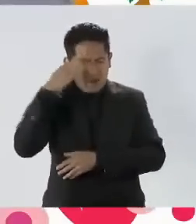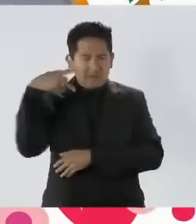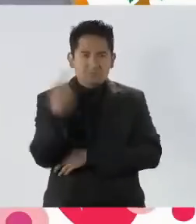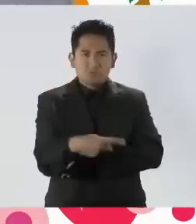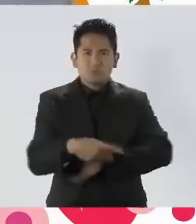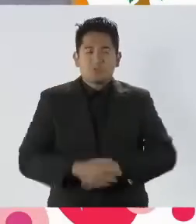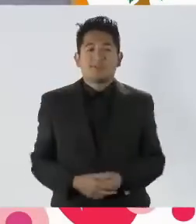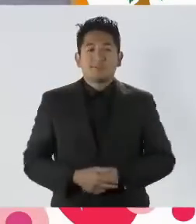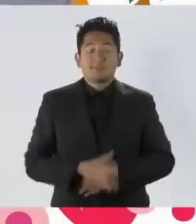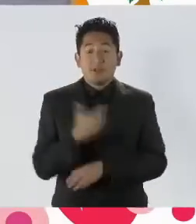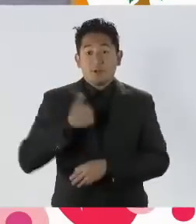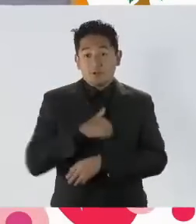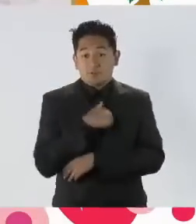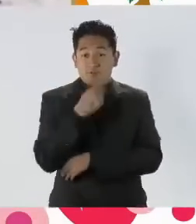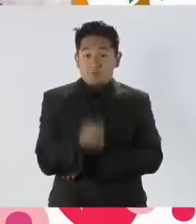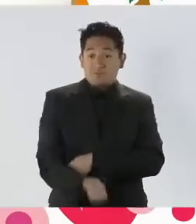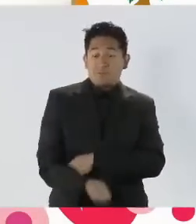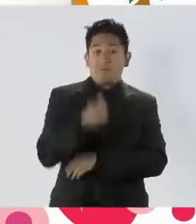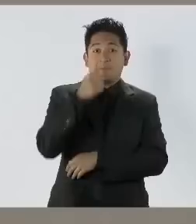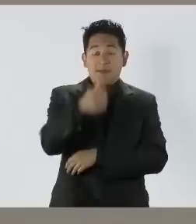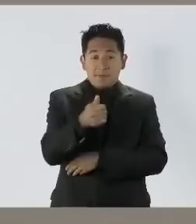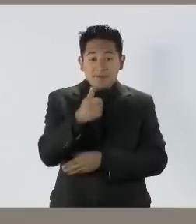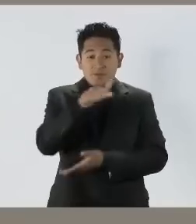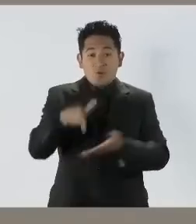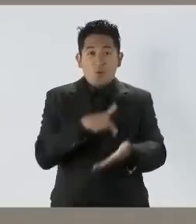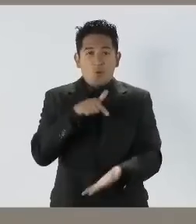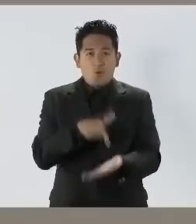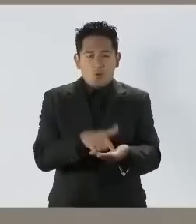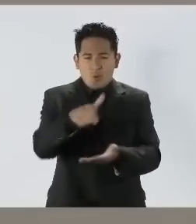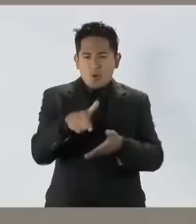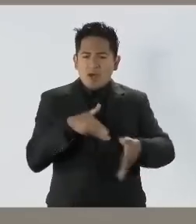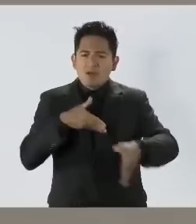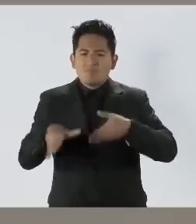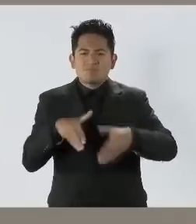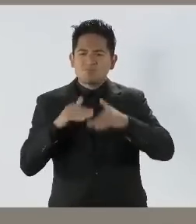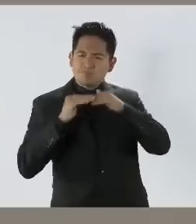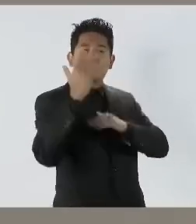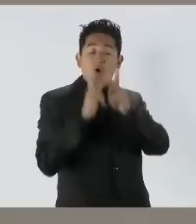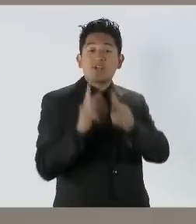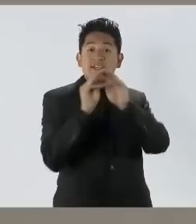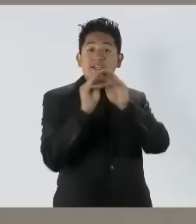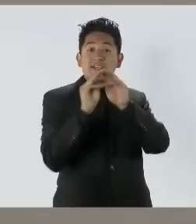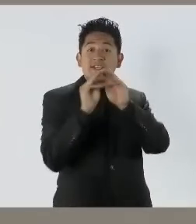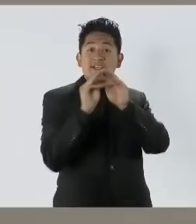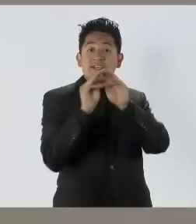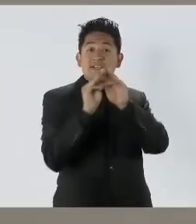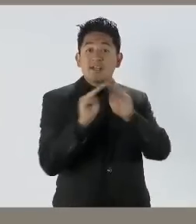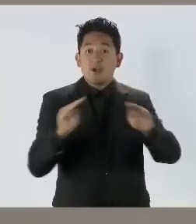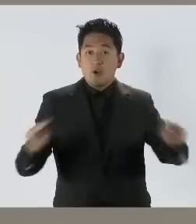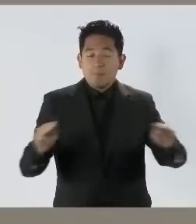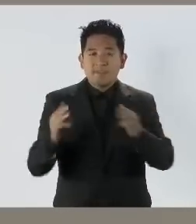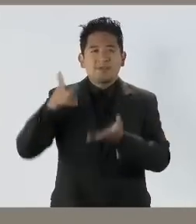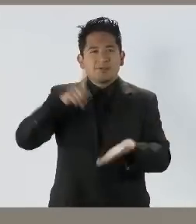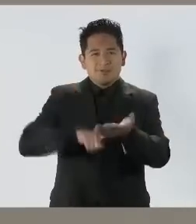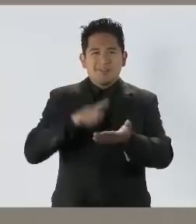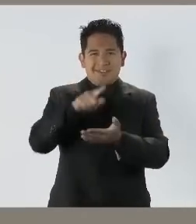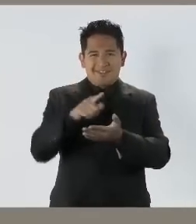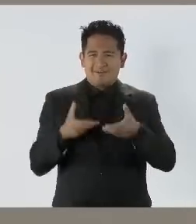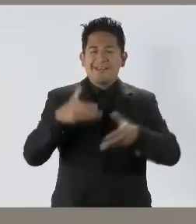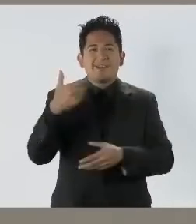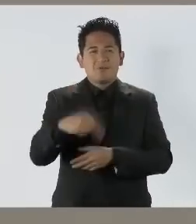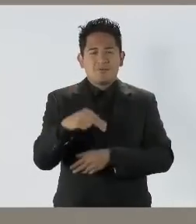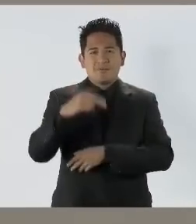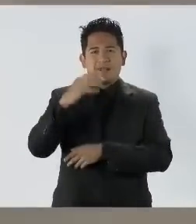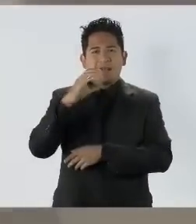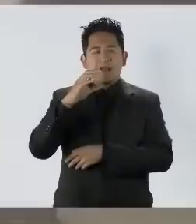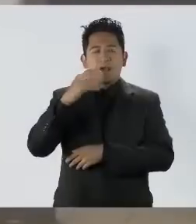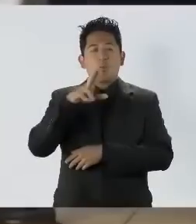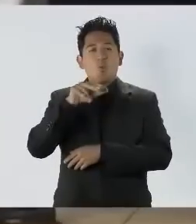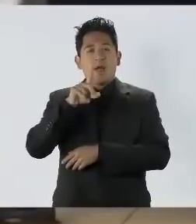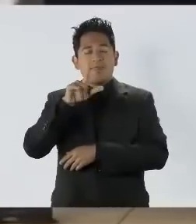libres y seguras cerca de 5 km de camino sobre la calzada una de las cas vialidades